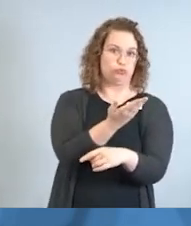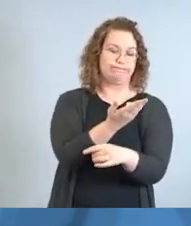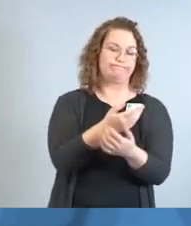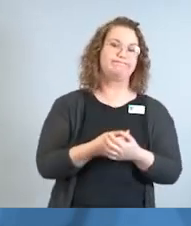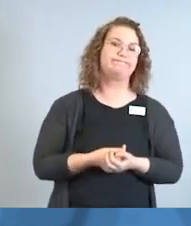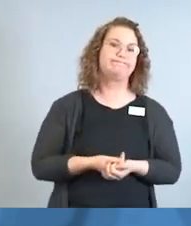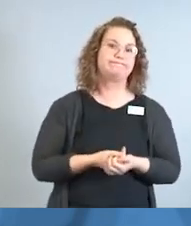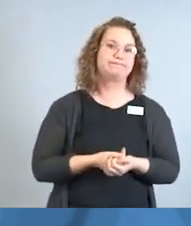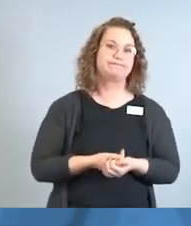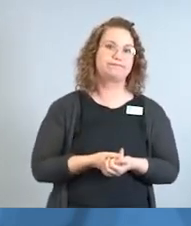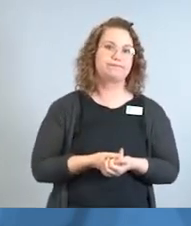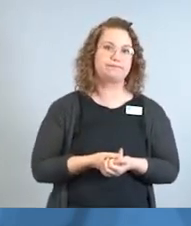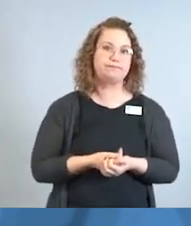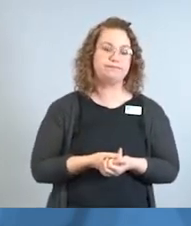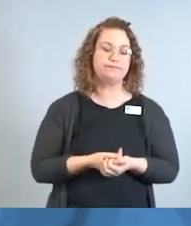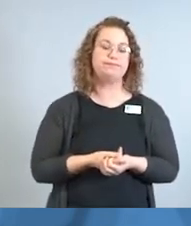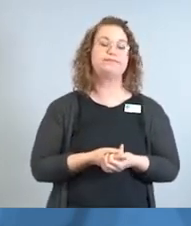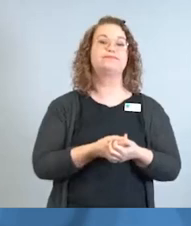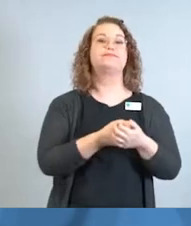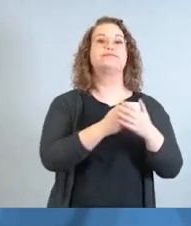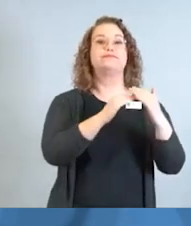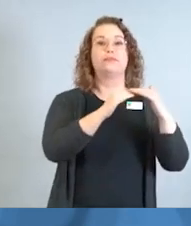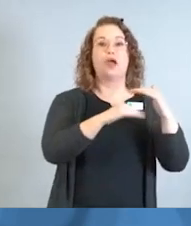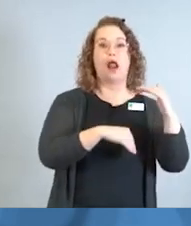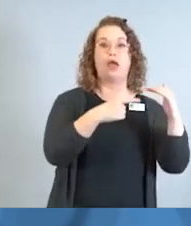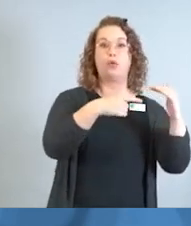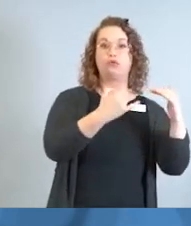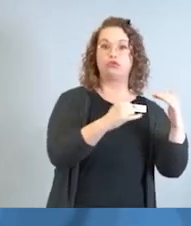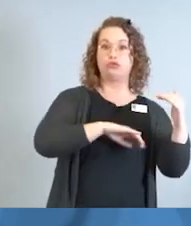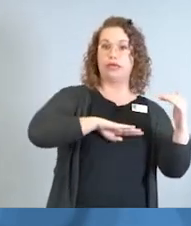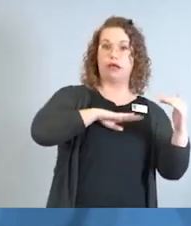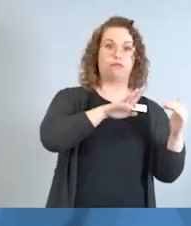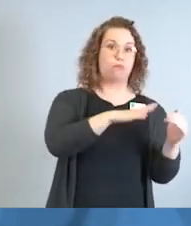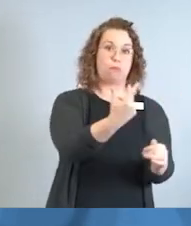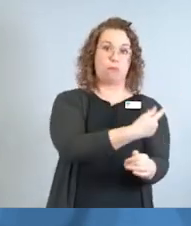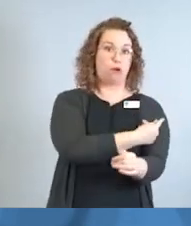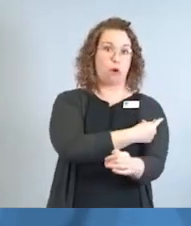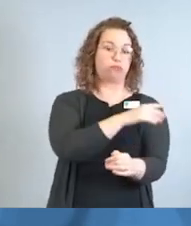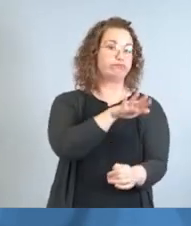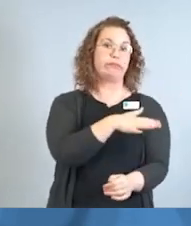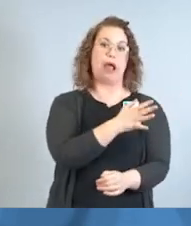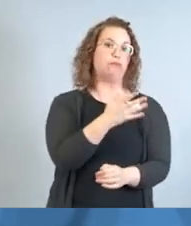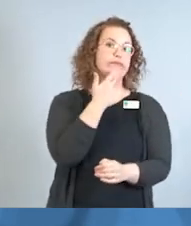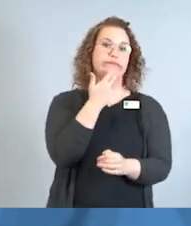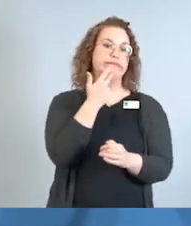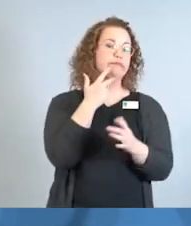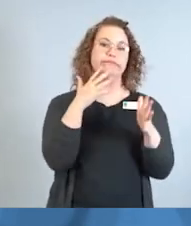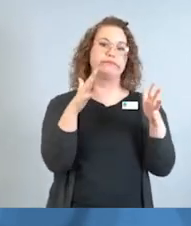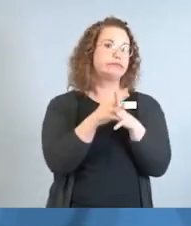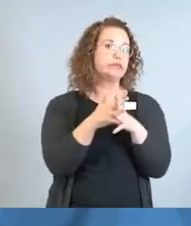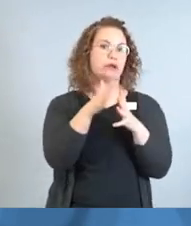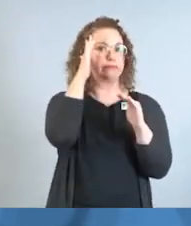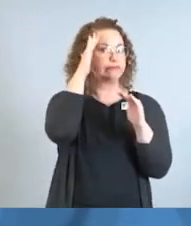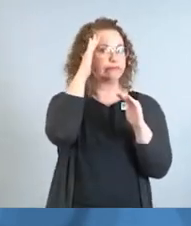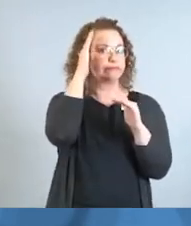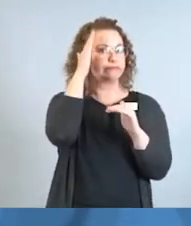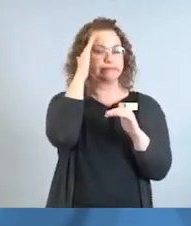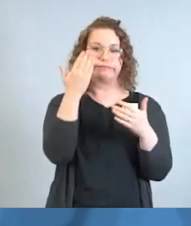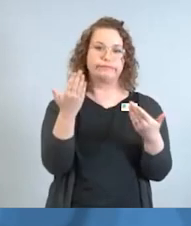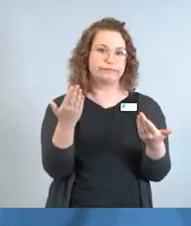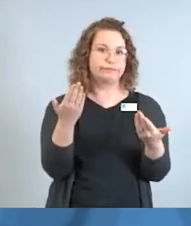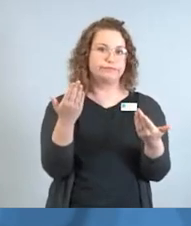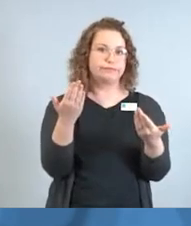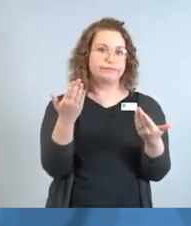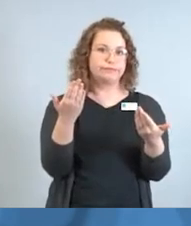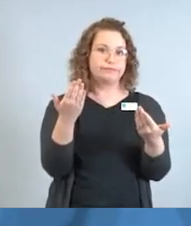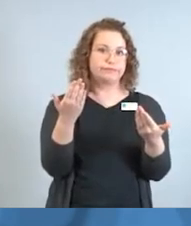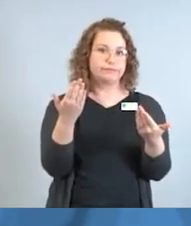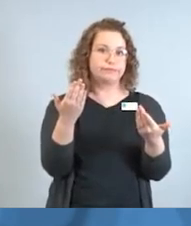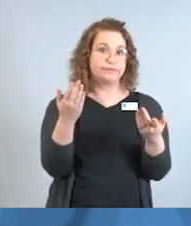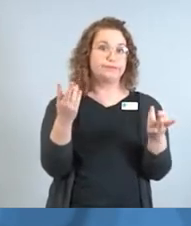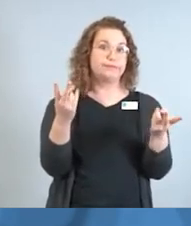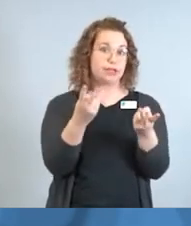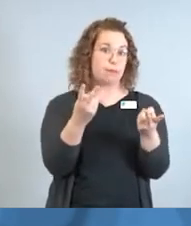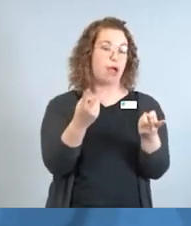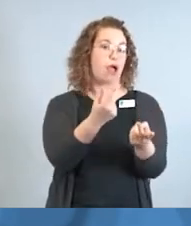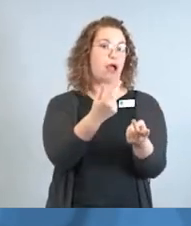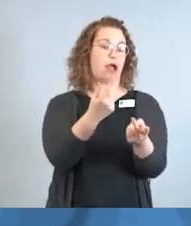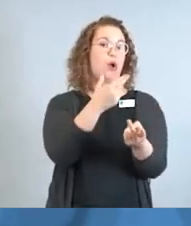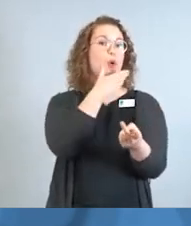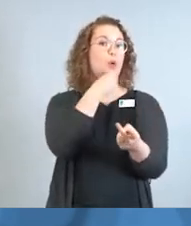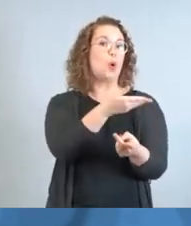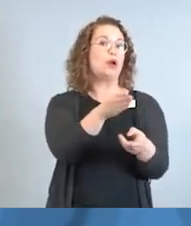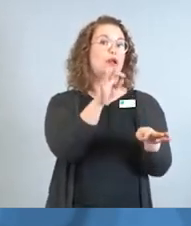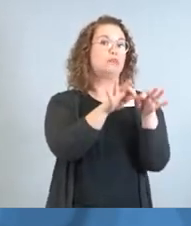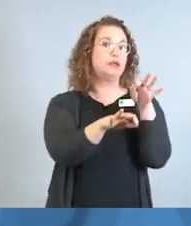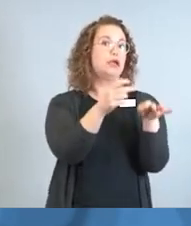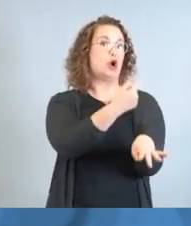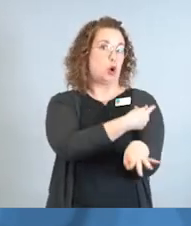Alle 16-vuotiaiden aikataulusta ei vielä ole tarkempaa tietoa, mutta rokotteita tutkitaan myös nuoremmille lapsille.